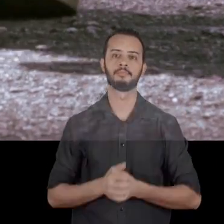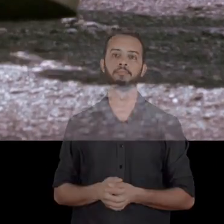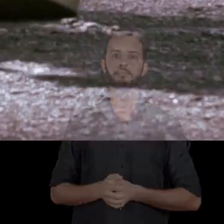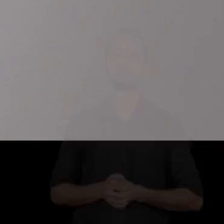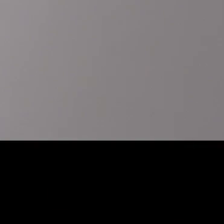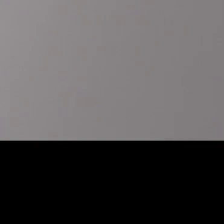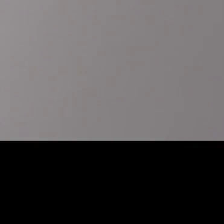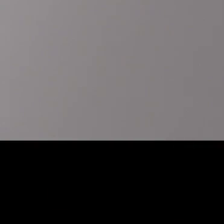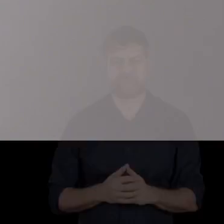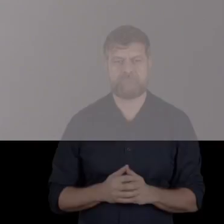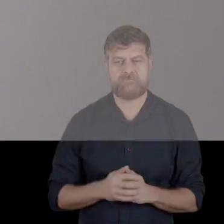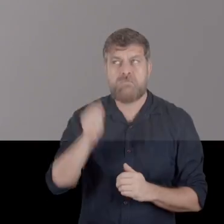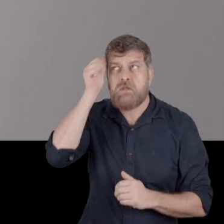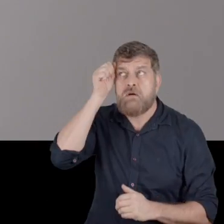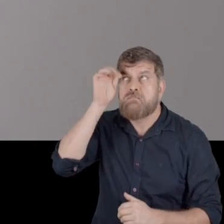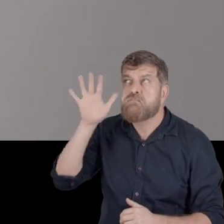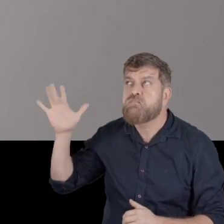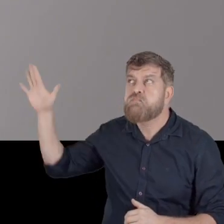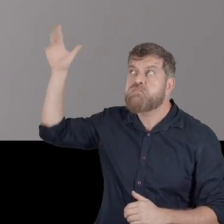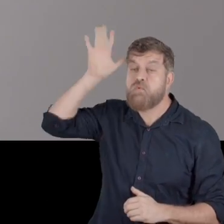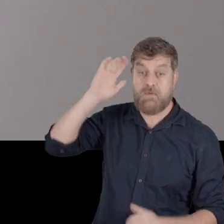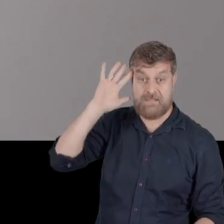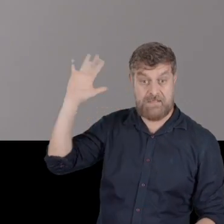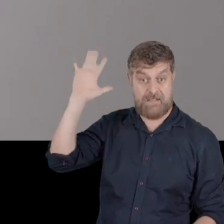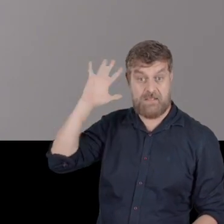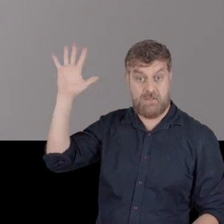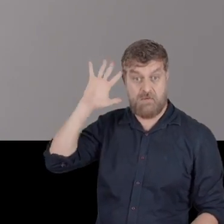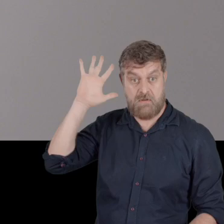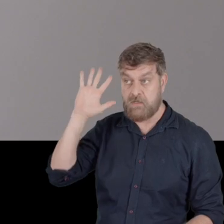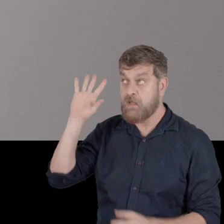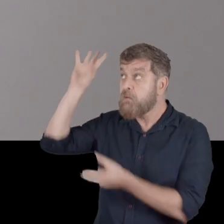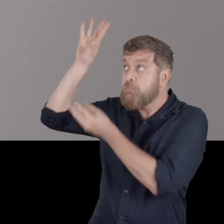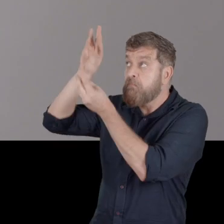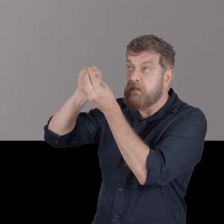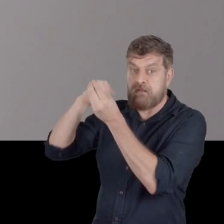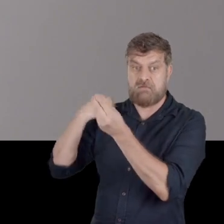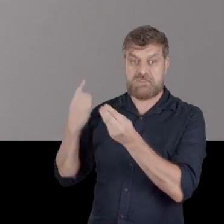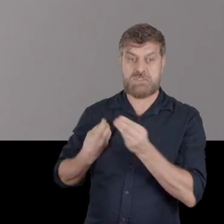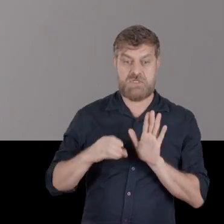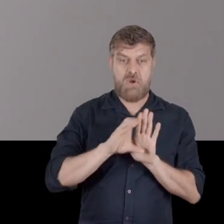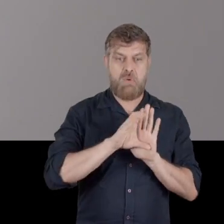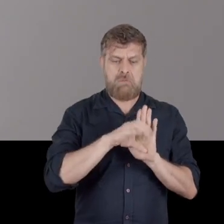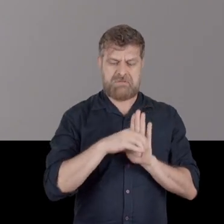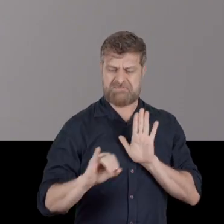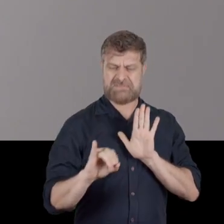Dentro dessa corrente, dessa teoria, a gente trabalha muito pouco com o conceito de identidade.